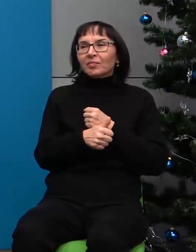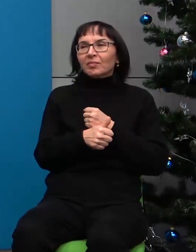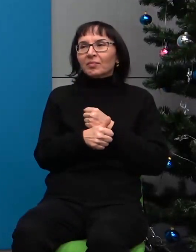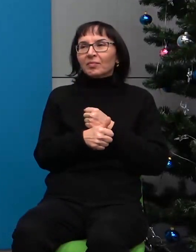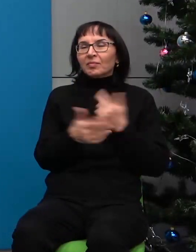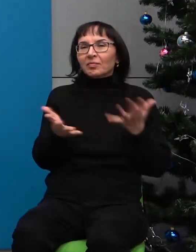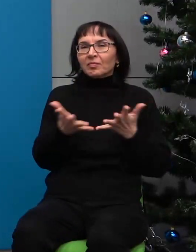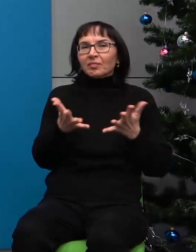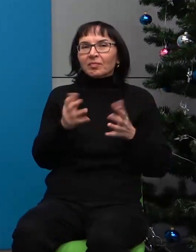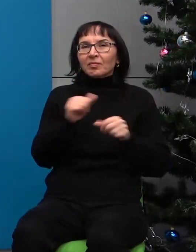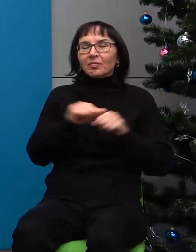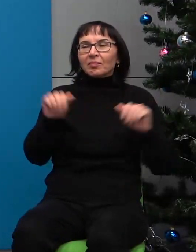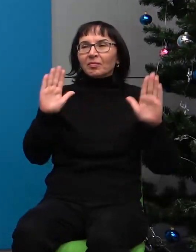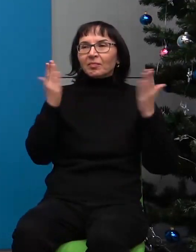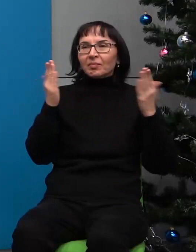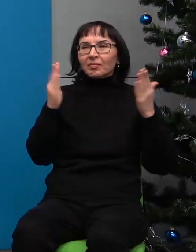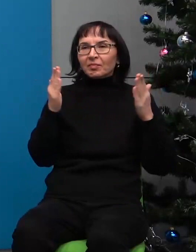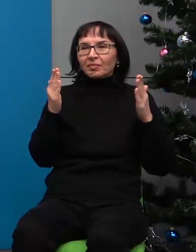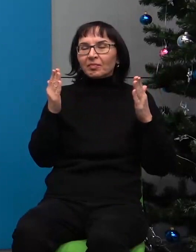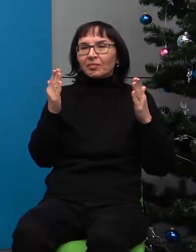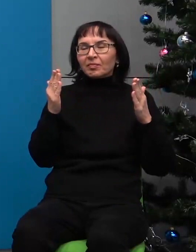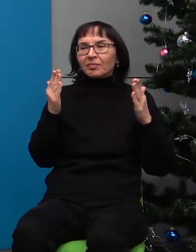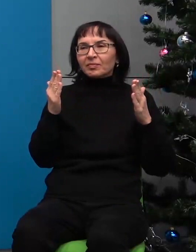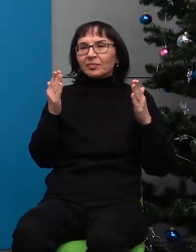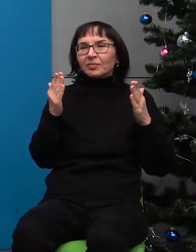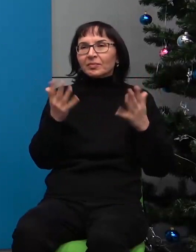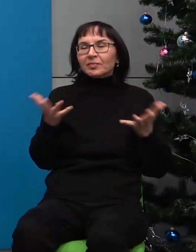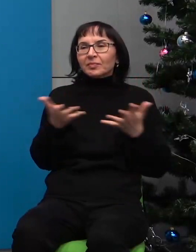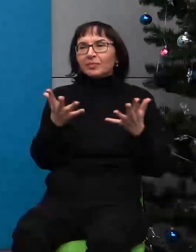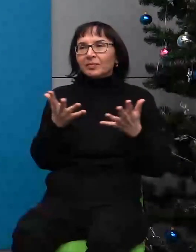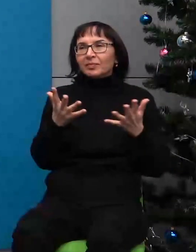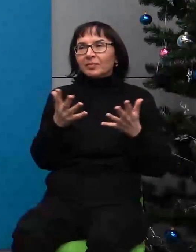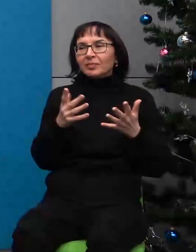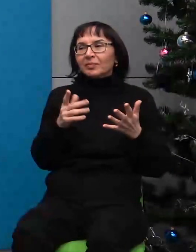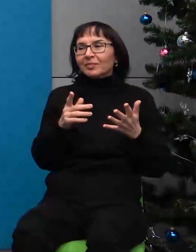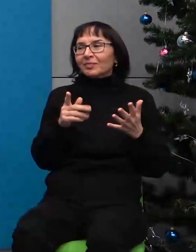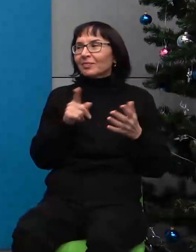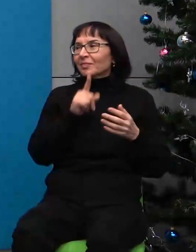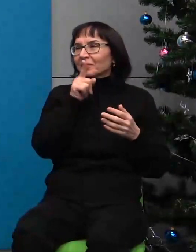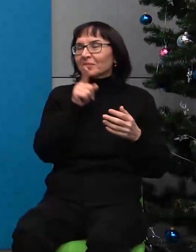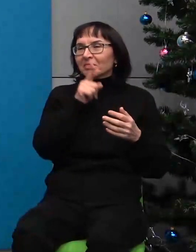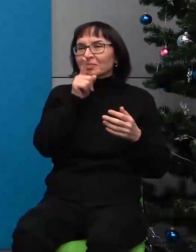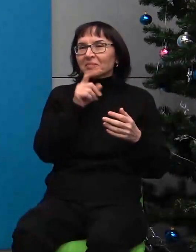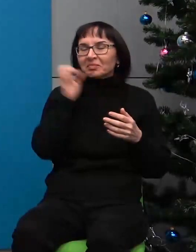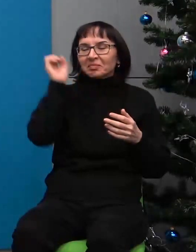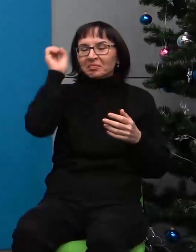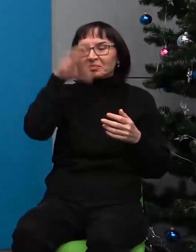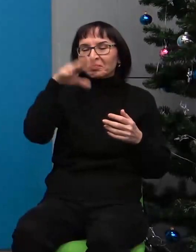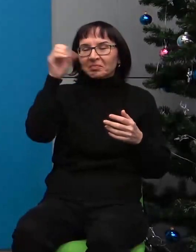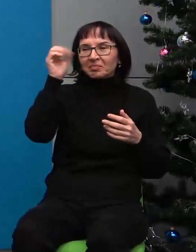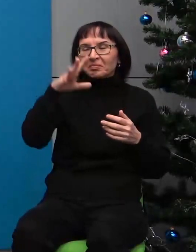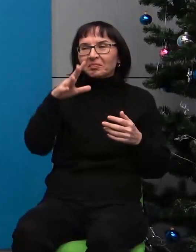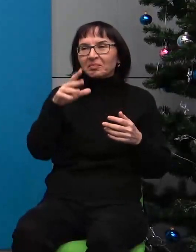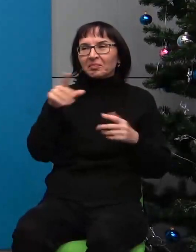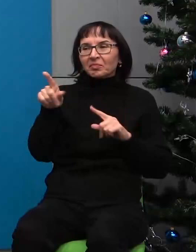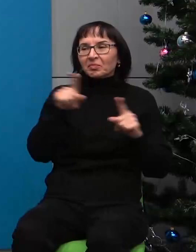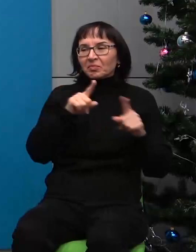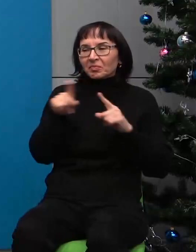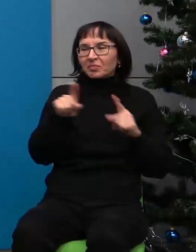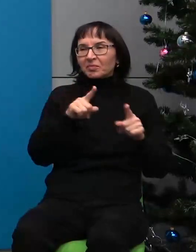Gdzie się latarnie zapalają, jak się pod nimi przychodzi. Na dworcu, całą dobę ktoś gra na fortepianie.